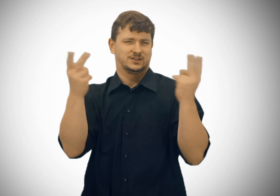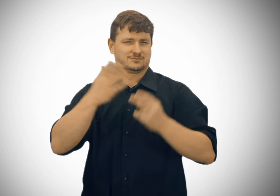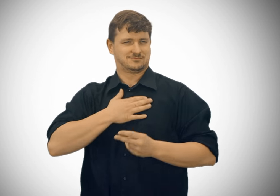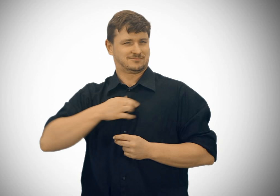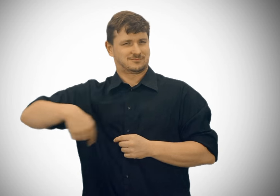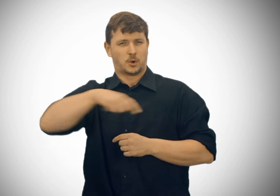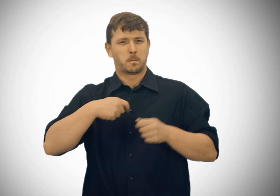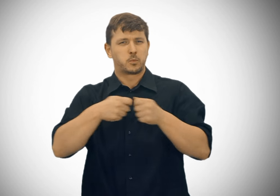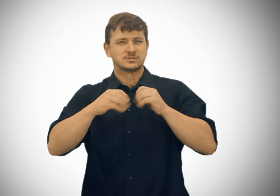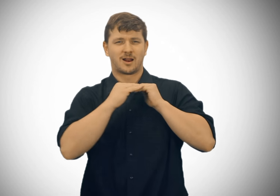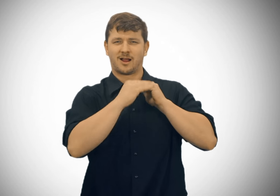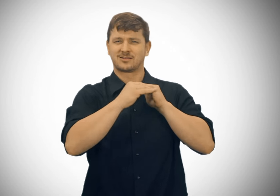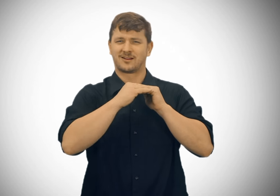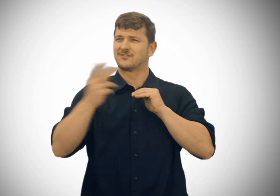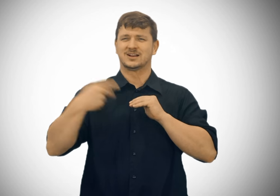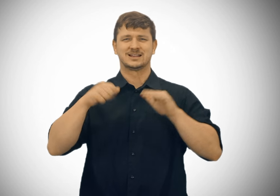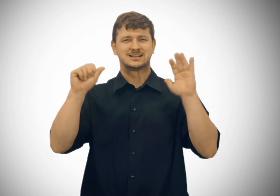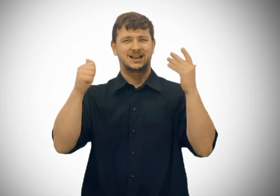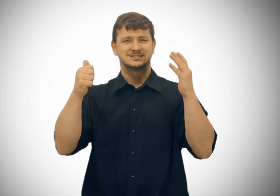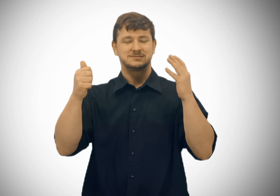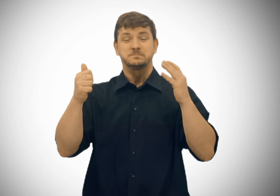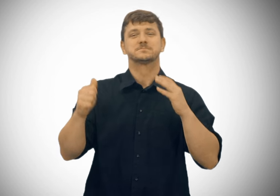Ist Deutschland also identisch: Auch wir haben 16 Bundesländer.